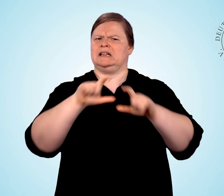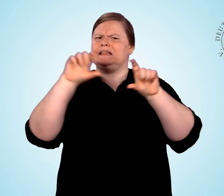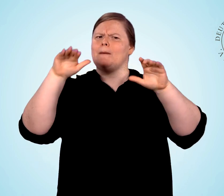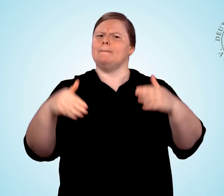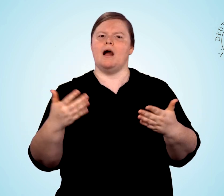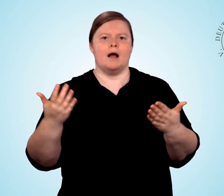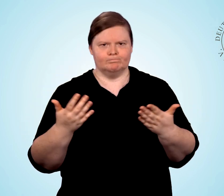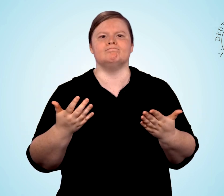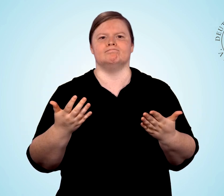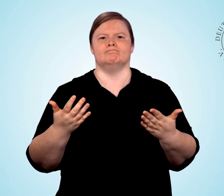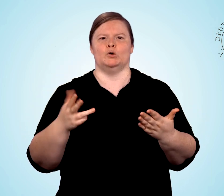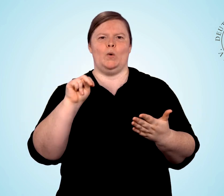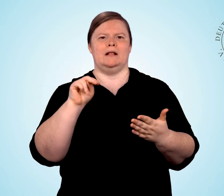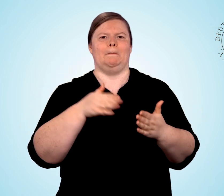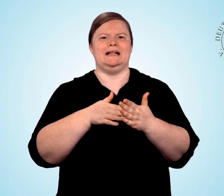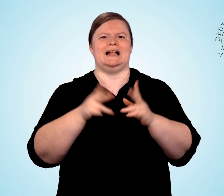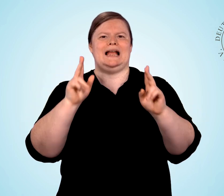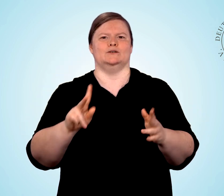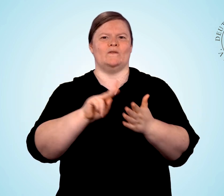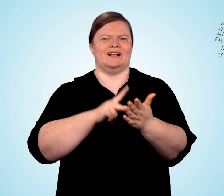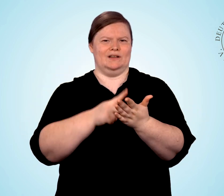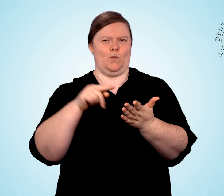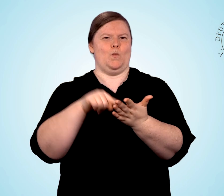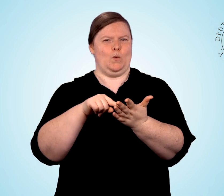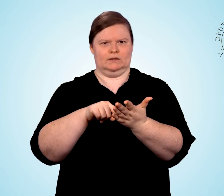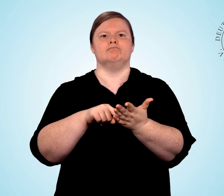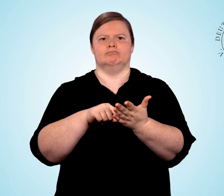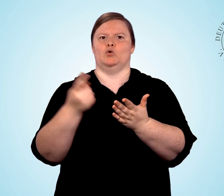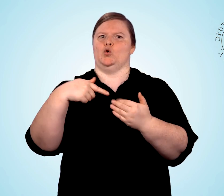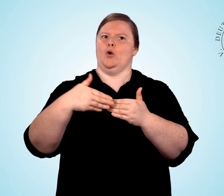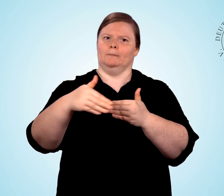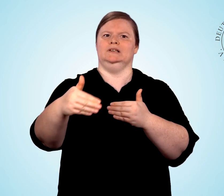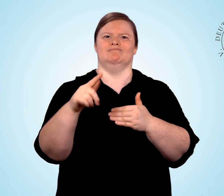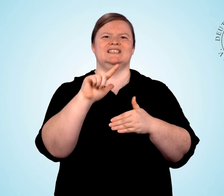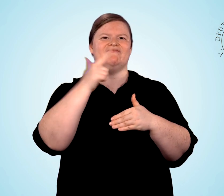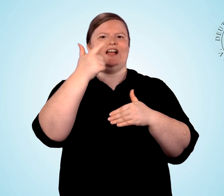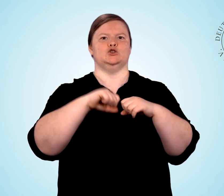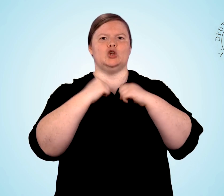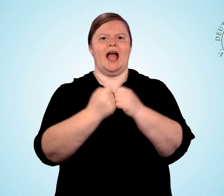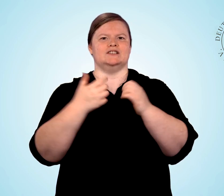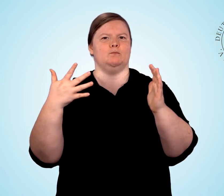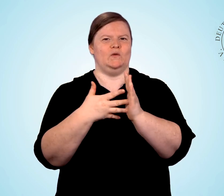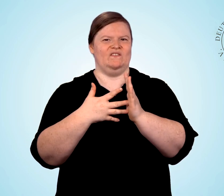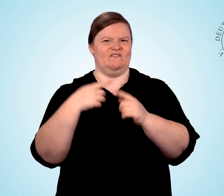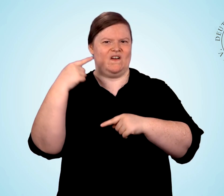mit dem Thema: Das 2. Staatenprüfverfahren zur UN-Behindertenrechtskonvention